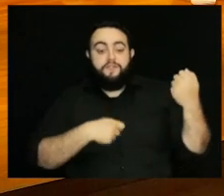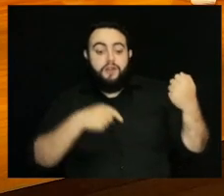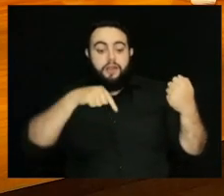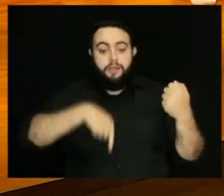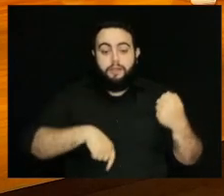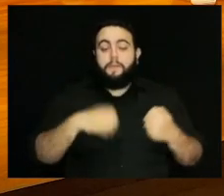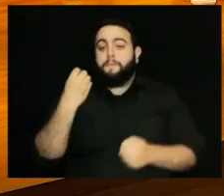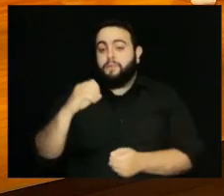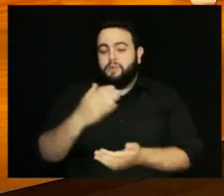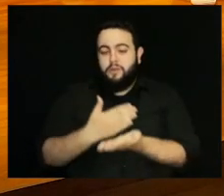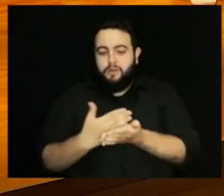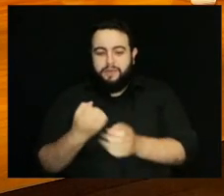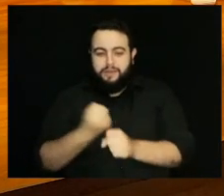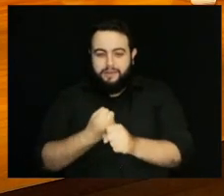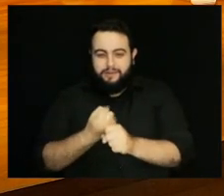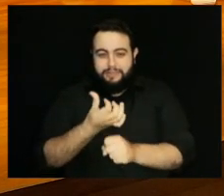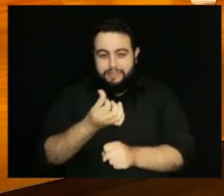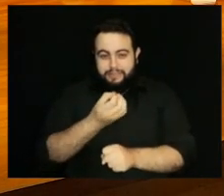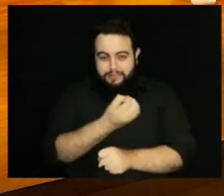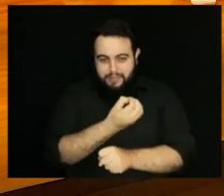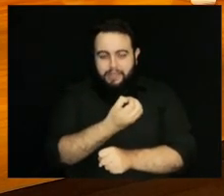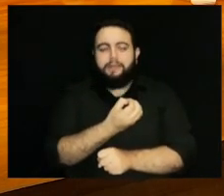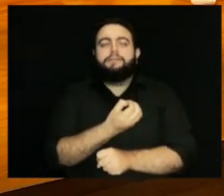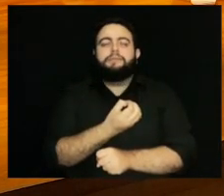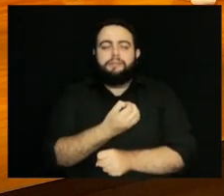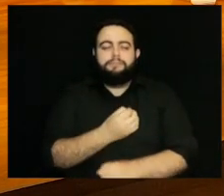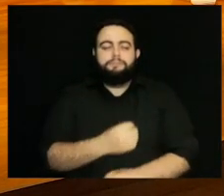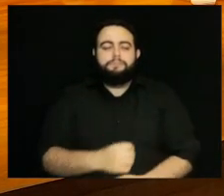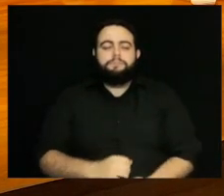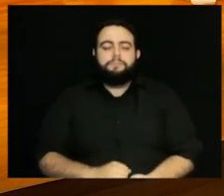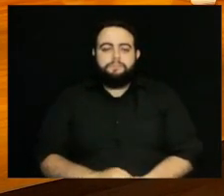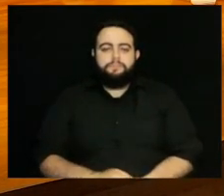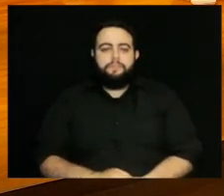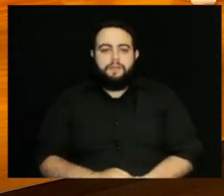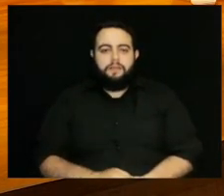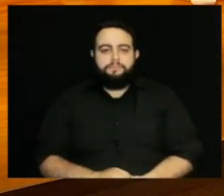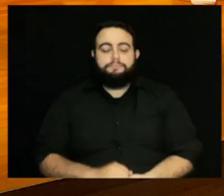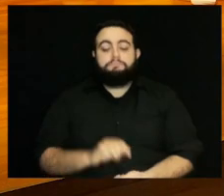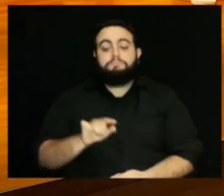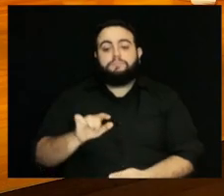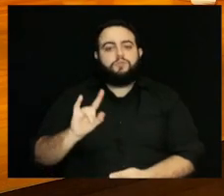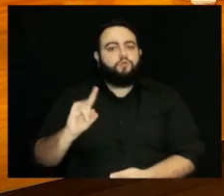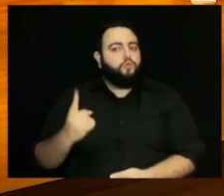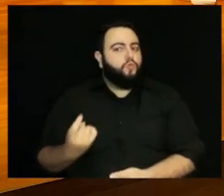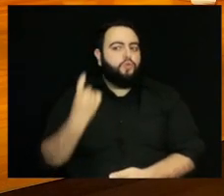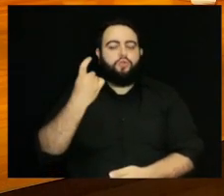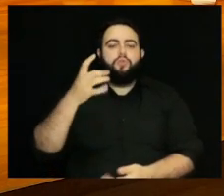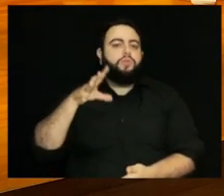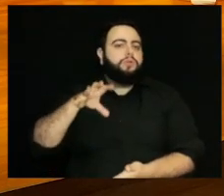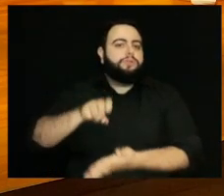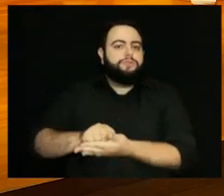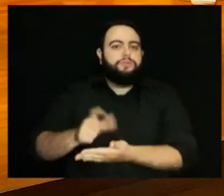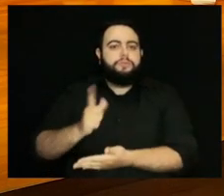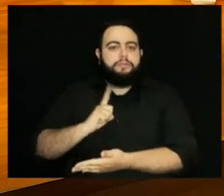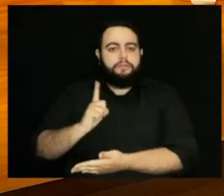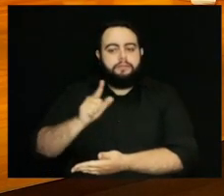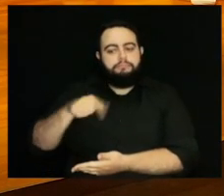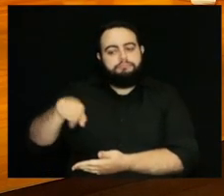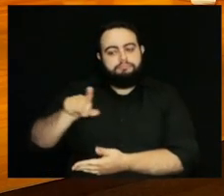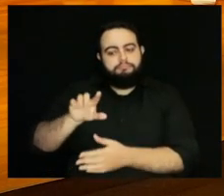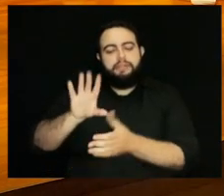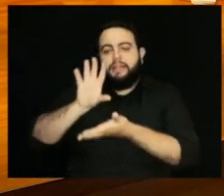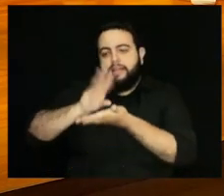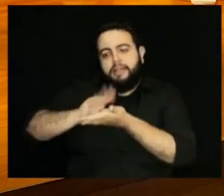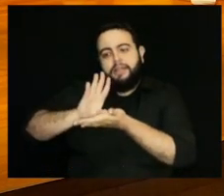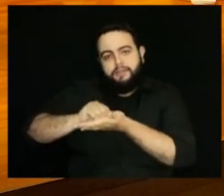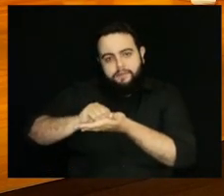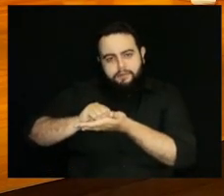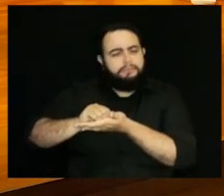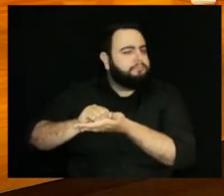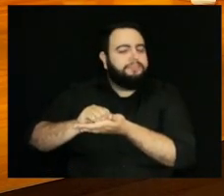dos anos 60. E qual é o único registro que se tem desses caras de gravação? No